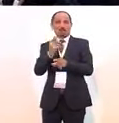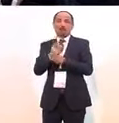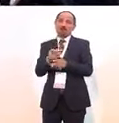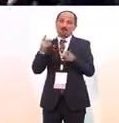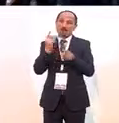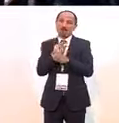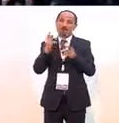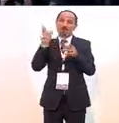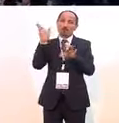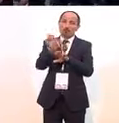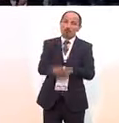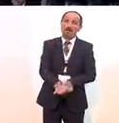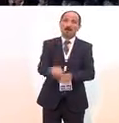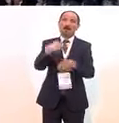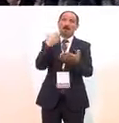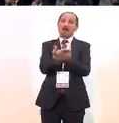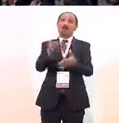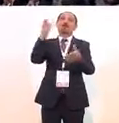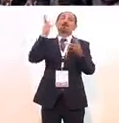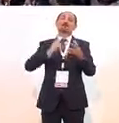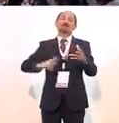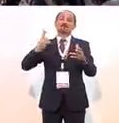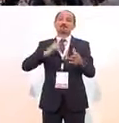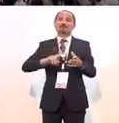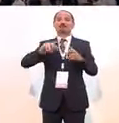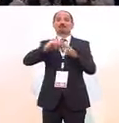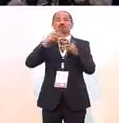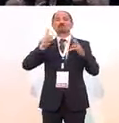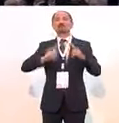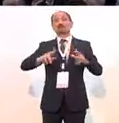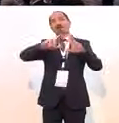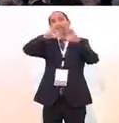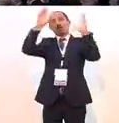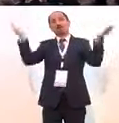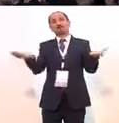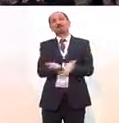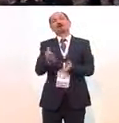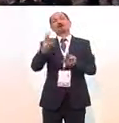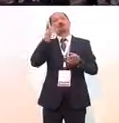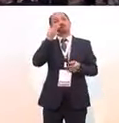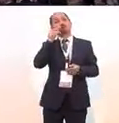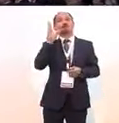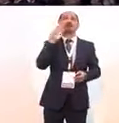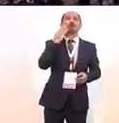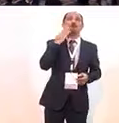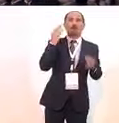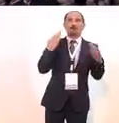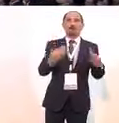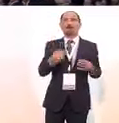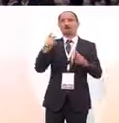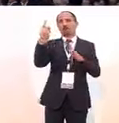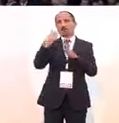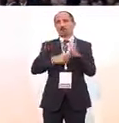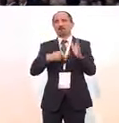civile universale per donne e uomini almeno per un mese. Vogliamo discutere di futuro?